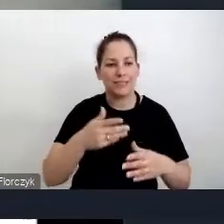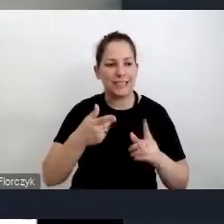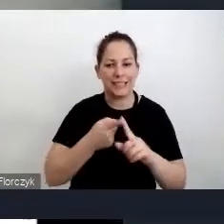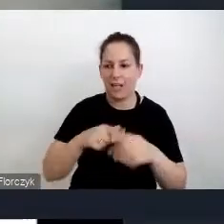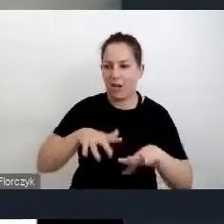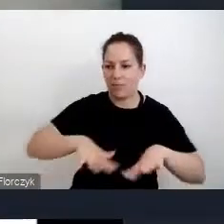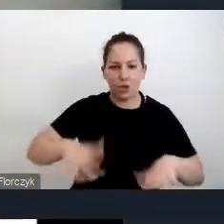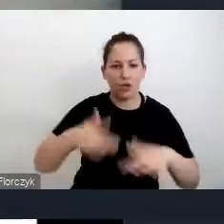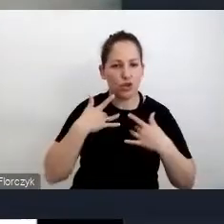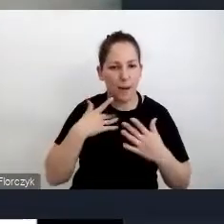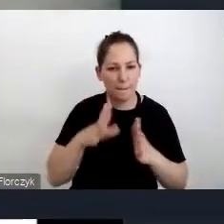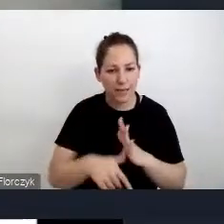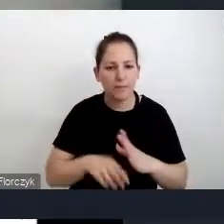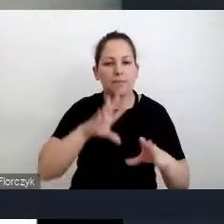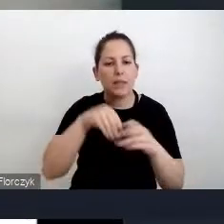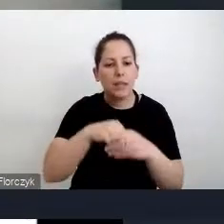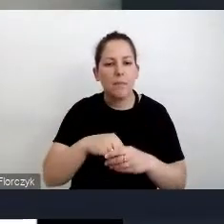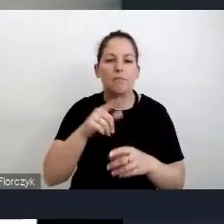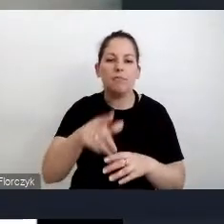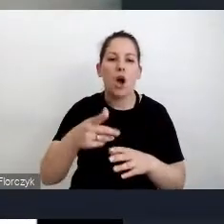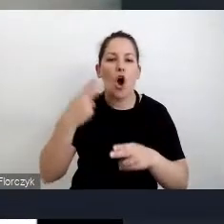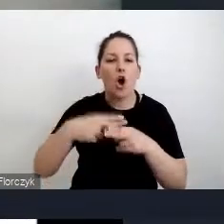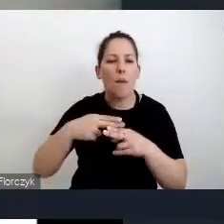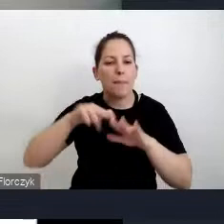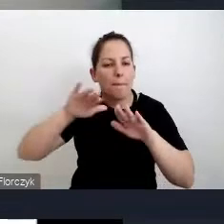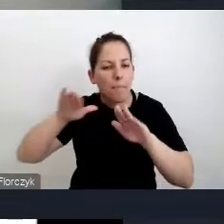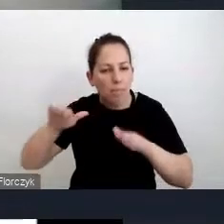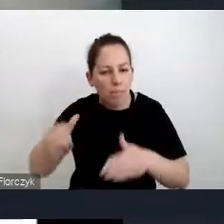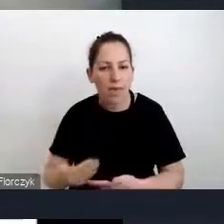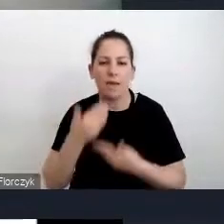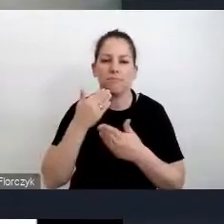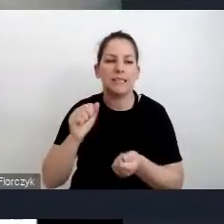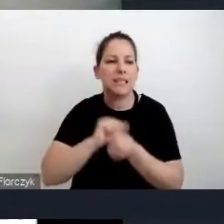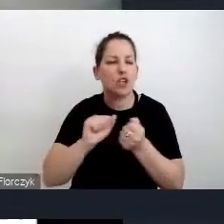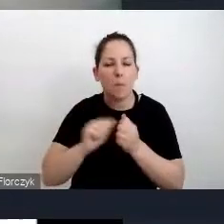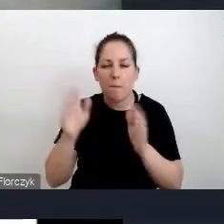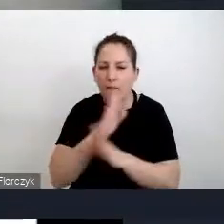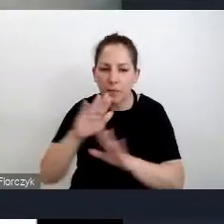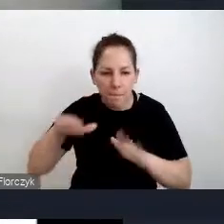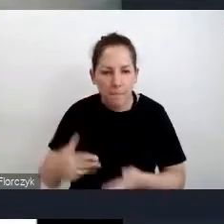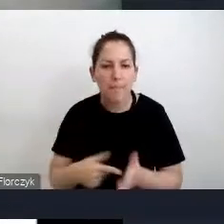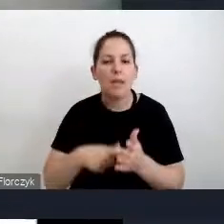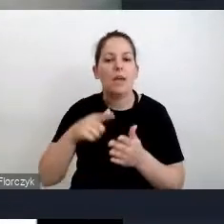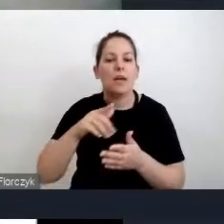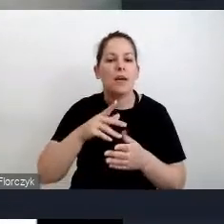co obejmuje zmniejszenie zachorowań na choroby spowodowane zanieczyszczeniem powietrza, zapewnienie dostępu do czystej energii w domach,